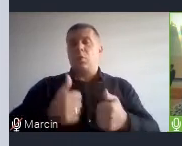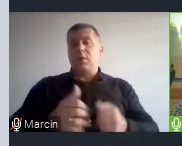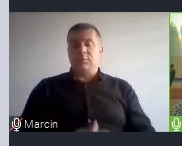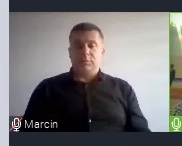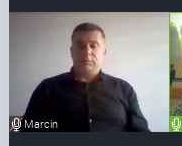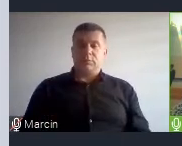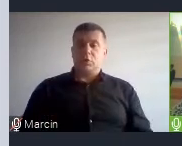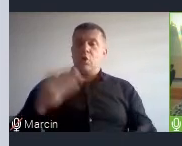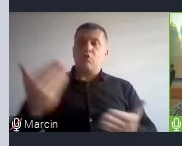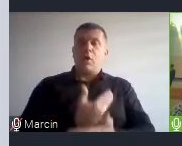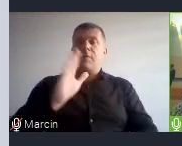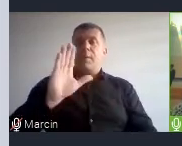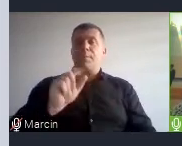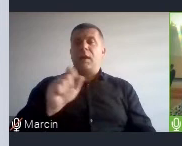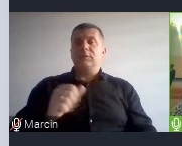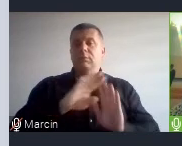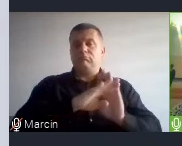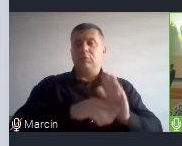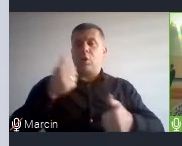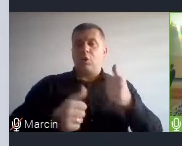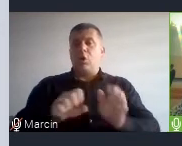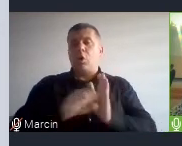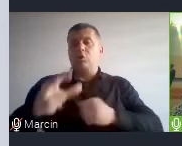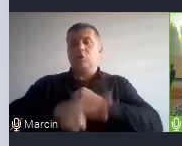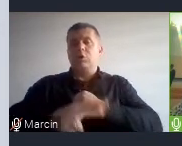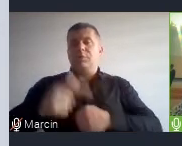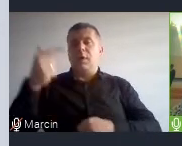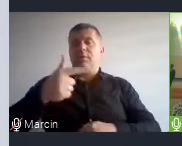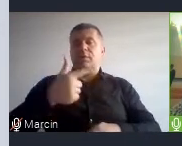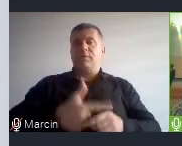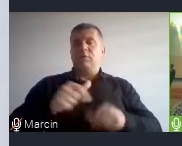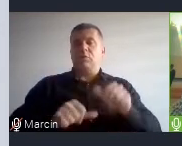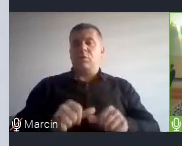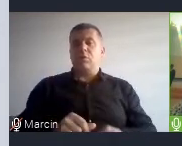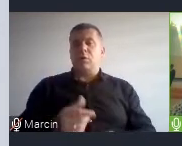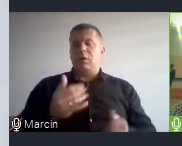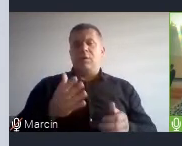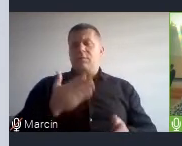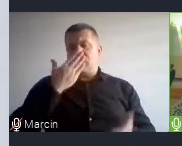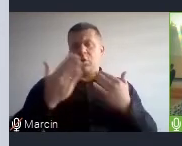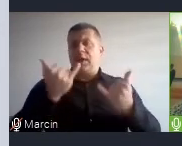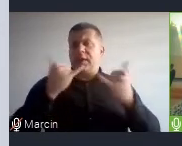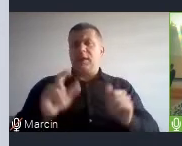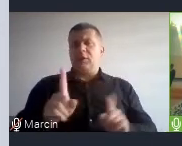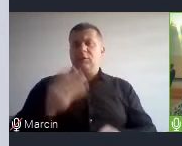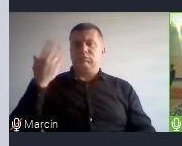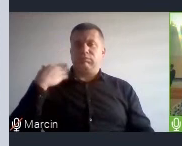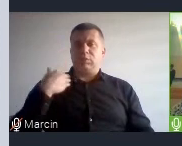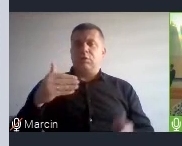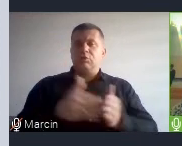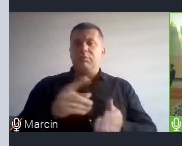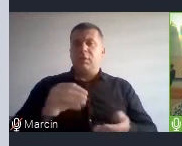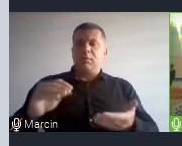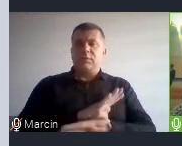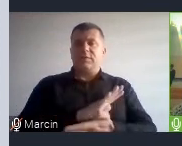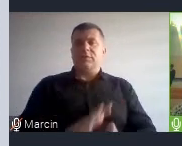Nowa Baza konkurencyjności funkcjonuje od sierpnia 2020 roku i jest zupełnie inna niż poprzednia i się trzeba do niej przyzwyczaić.